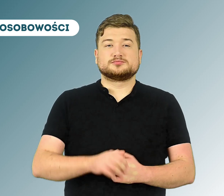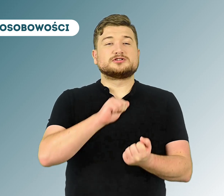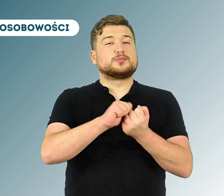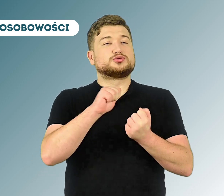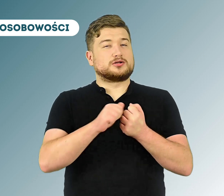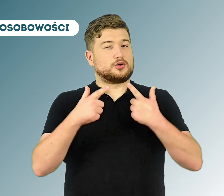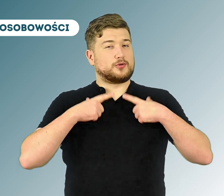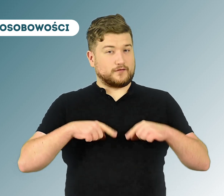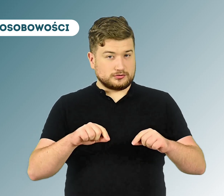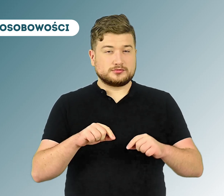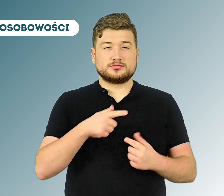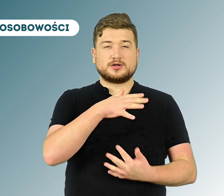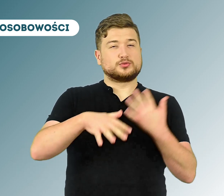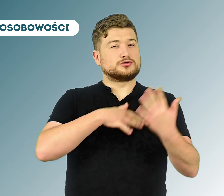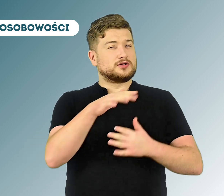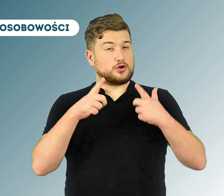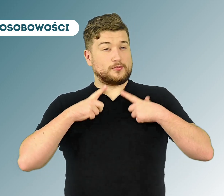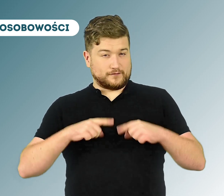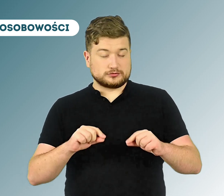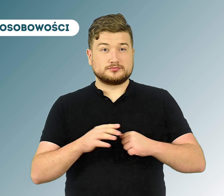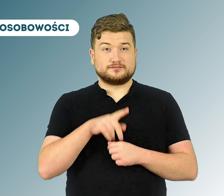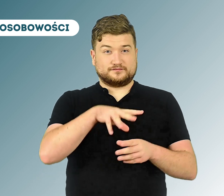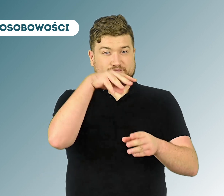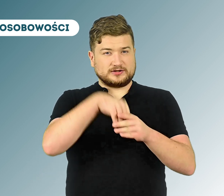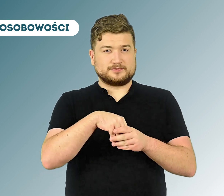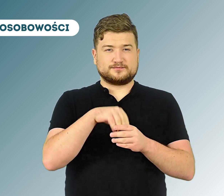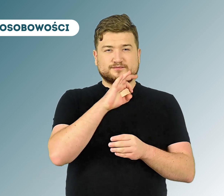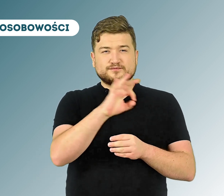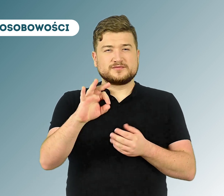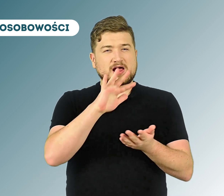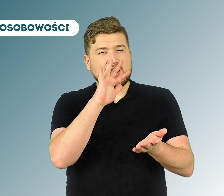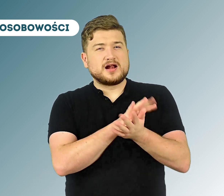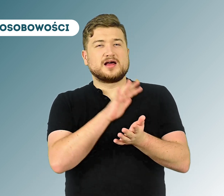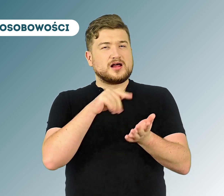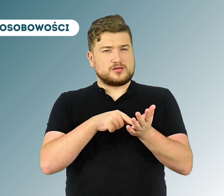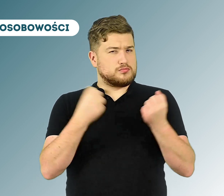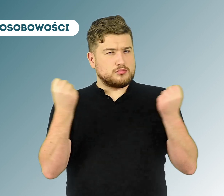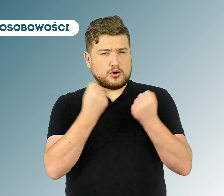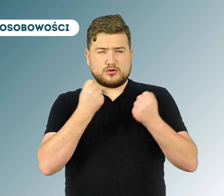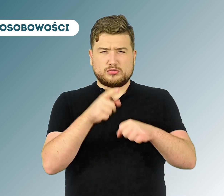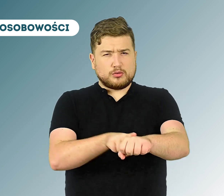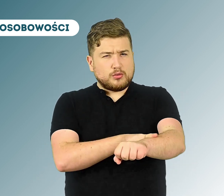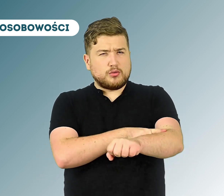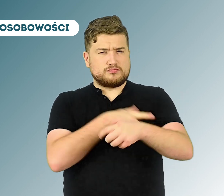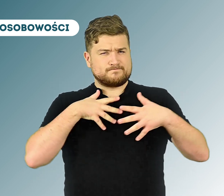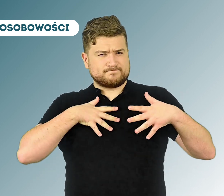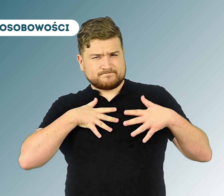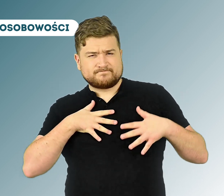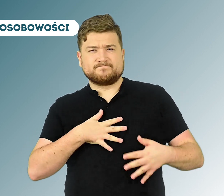W zaburzeniu osobowości istotne cechy głęboko zakorzenione,